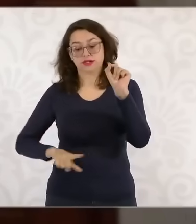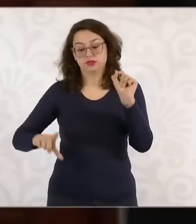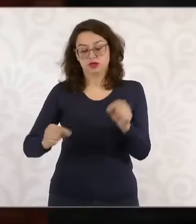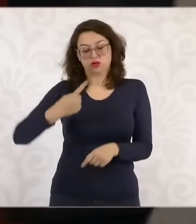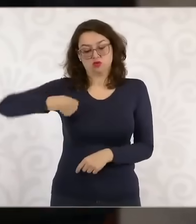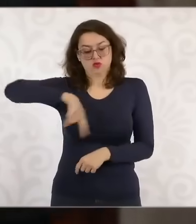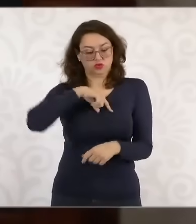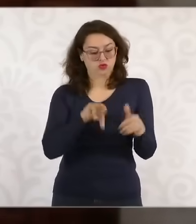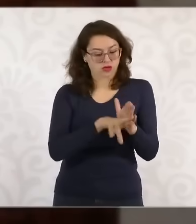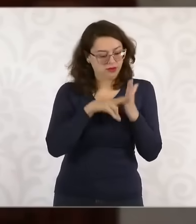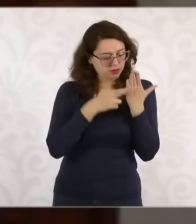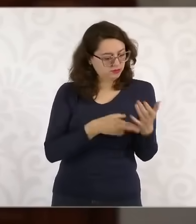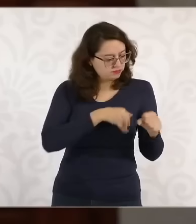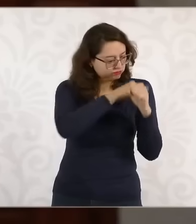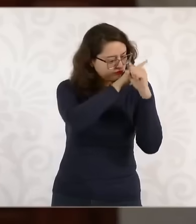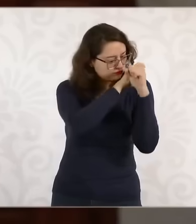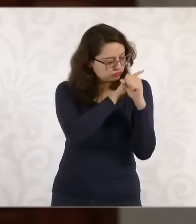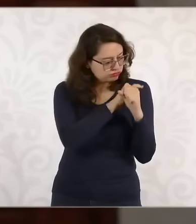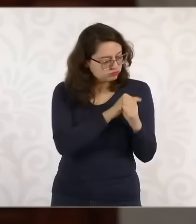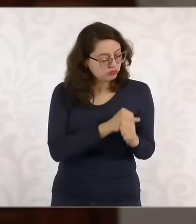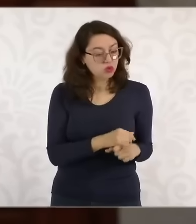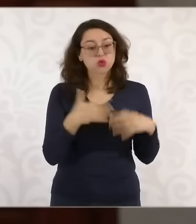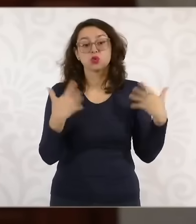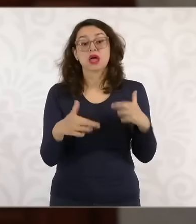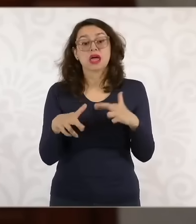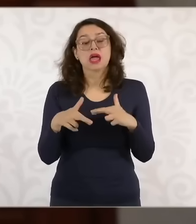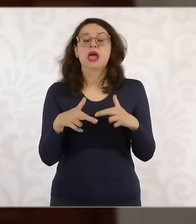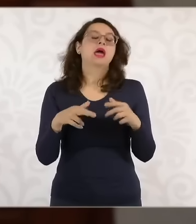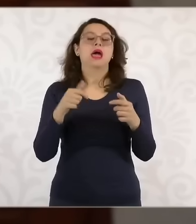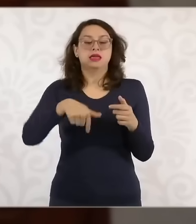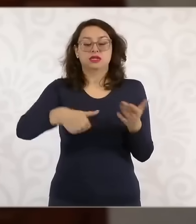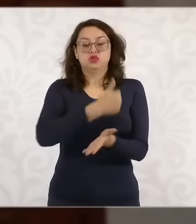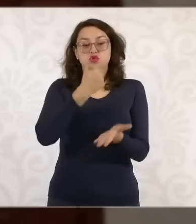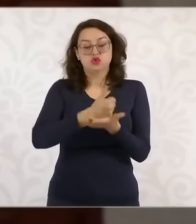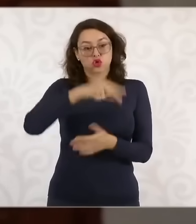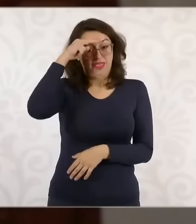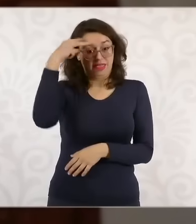situación de los ríos subterráneos que alimentan pues la Ciudad de México, los mantos acuíferos